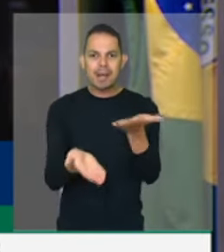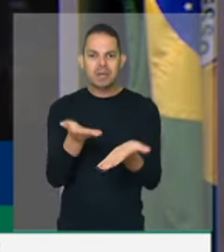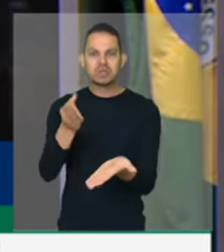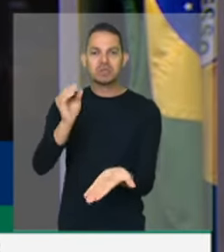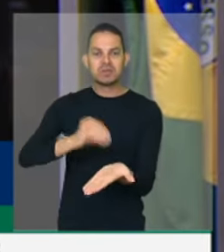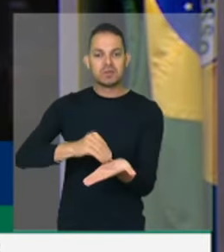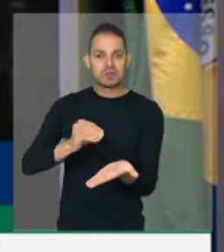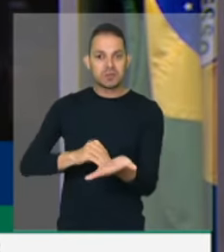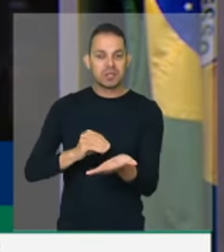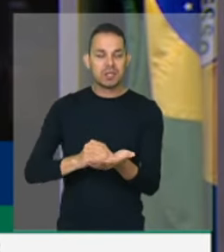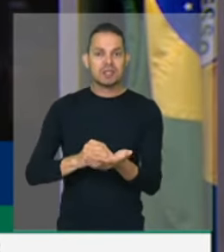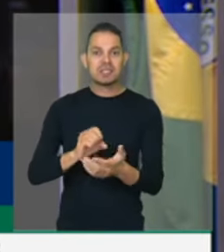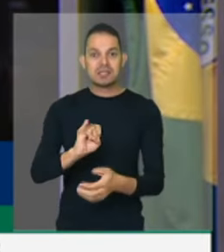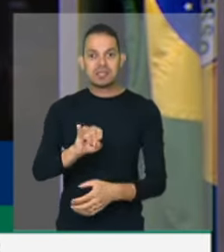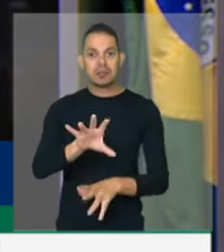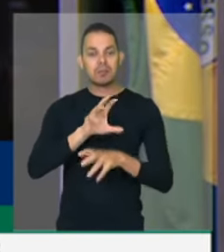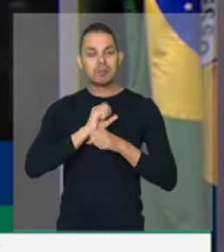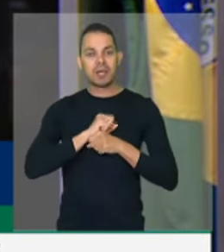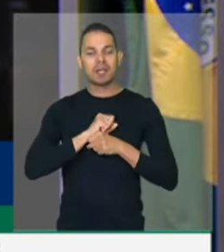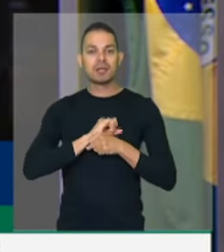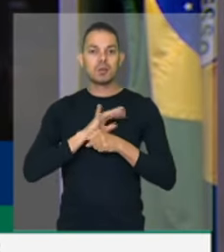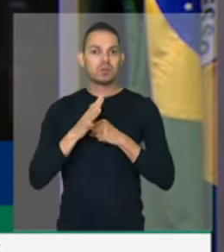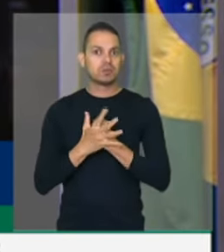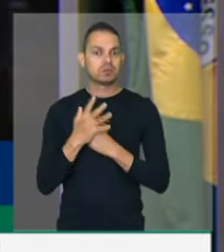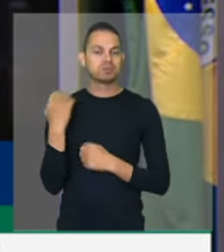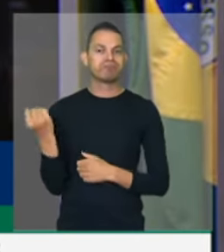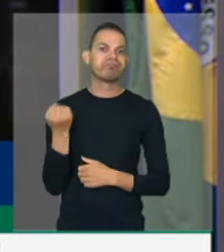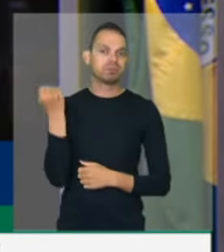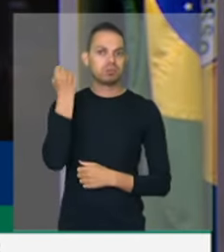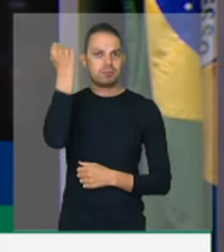GRAVES DA COVID-19. DE FORMA QUE APESAR.... DE TER REJEITADO... TODAS AS EMENDAS,